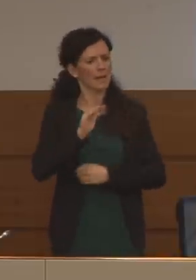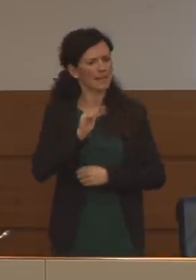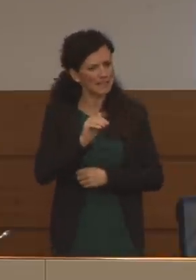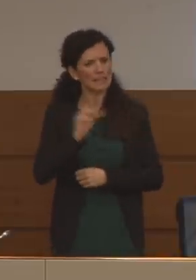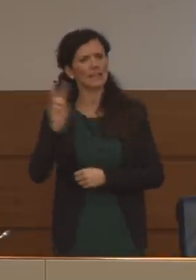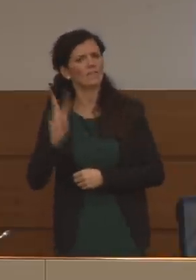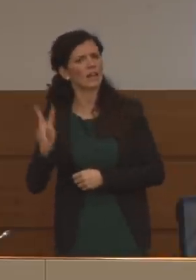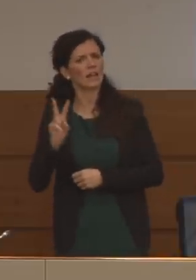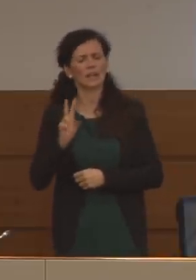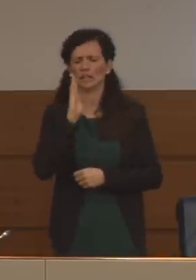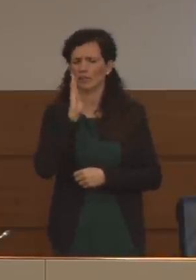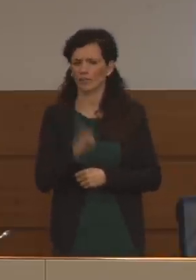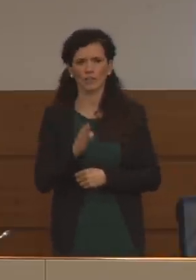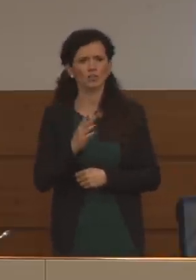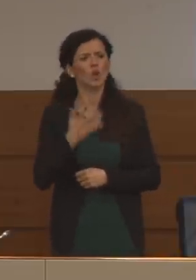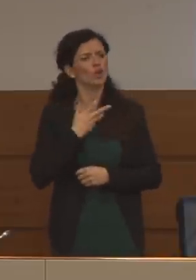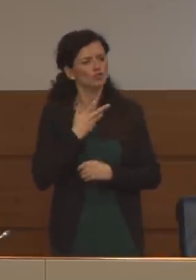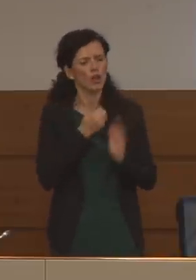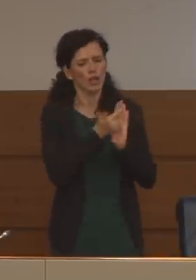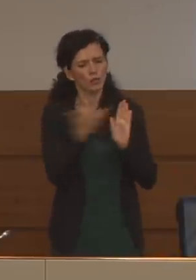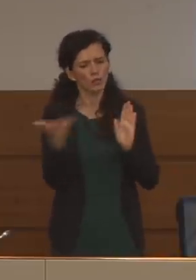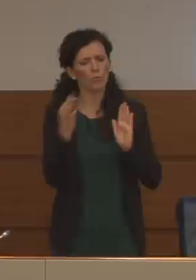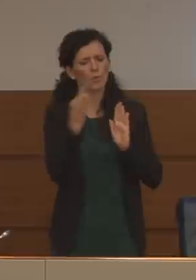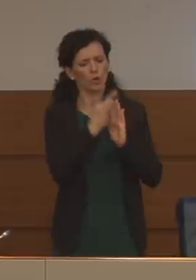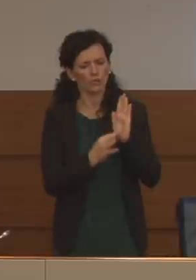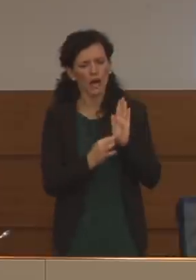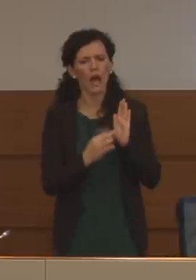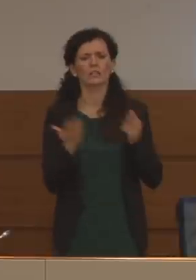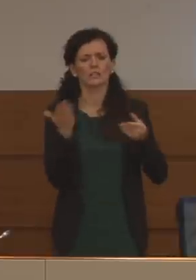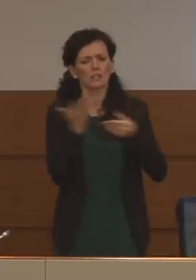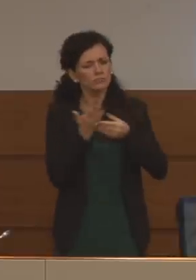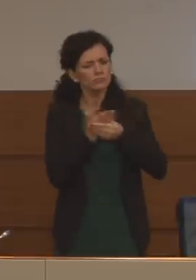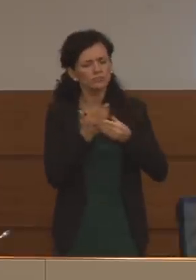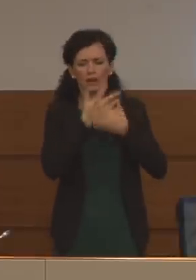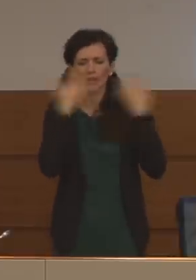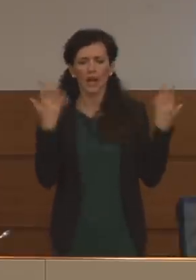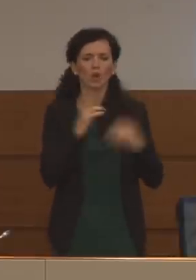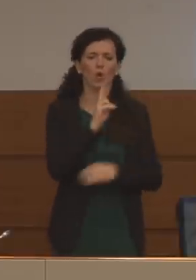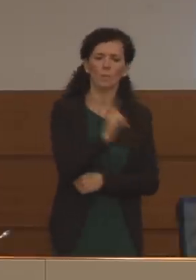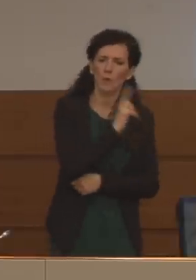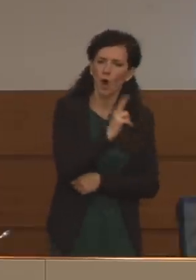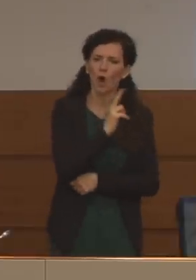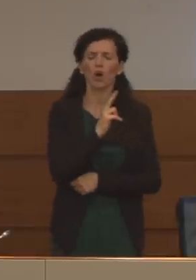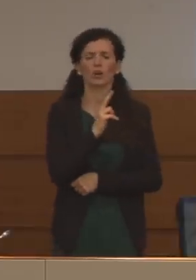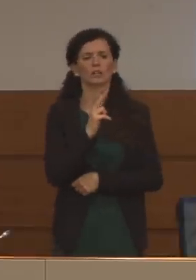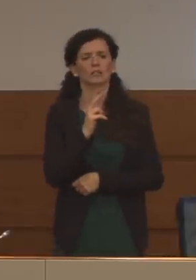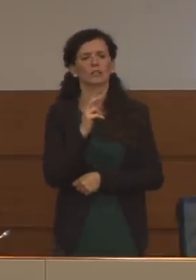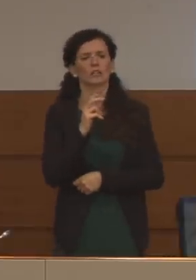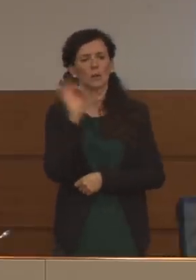un report sui decessi che produciamo bisettimanalmente e